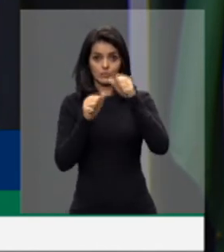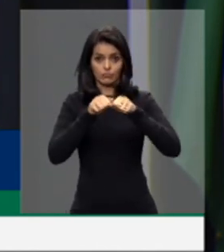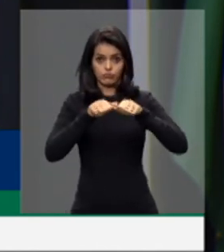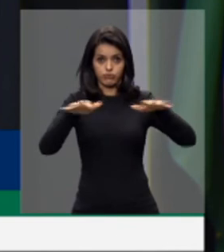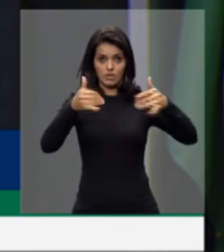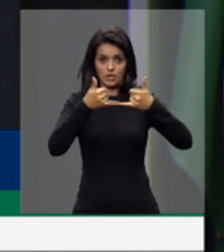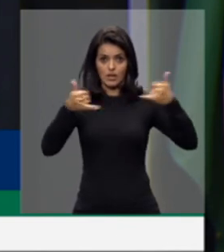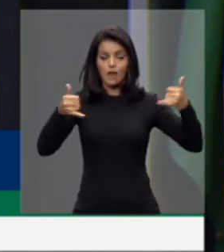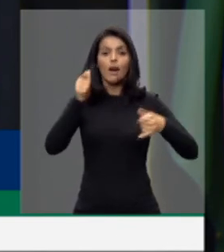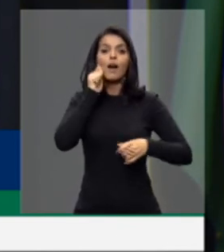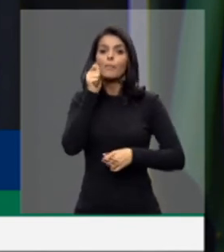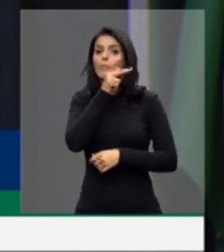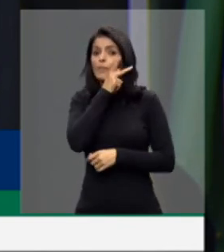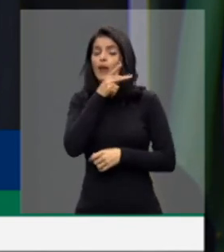SISTEMAS ISOLADOS, ESSE DISPOSITIVO, COSTUMA FORNECER